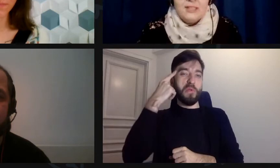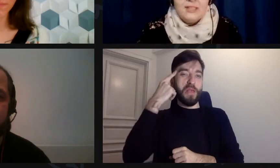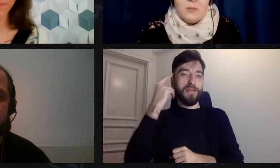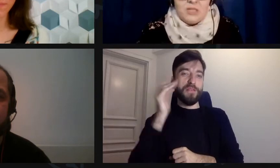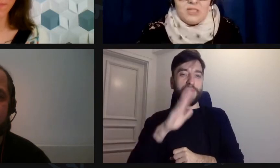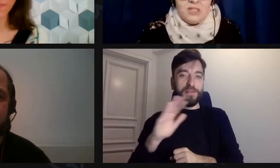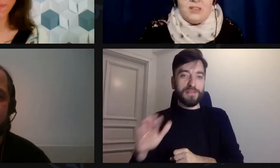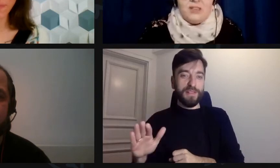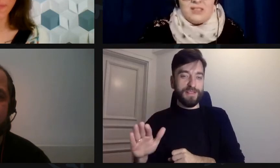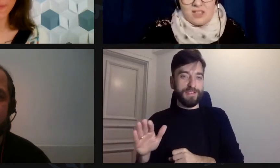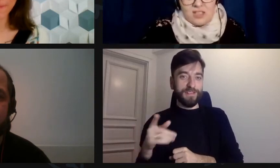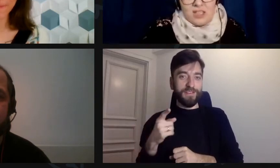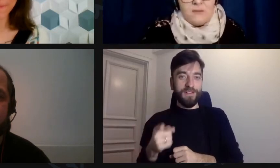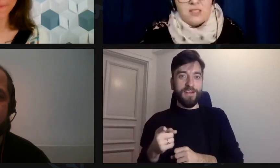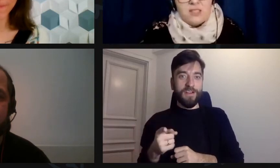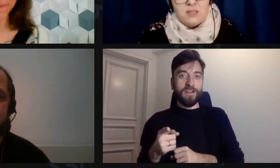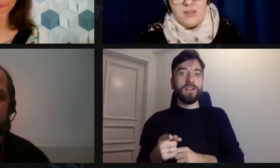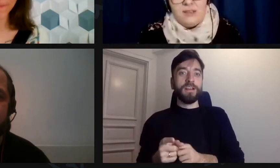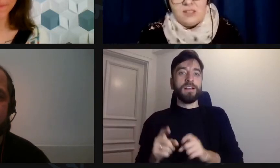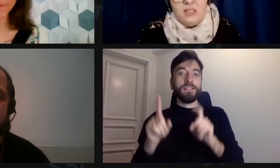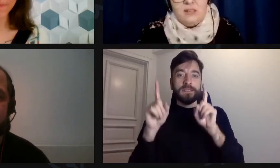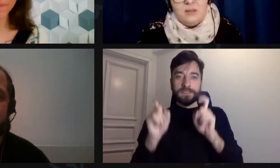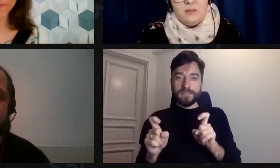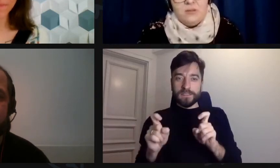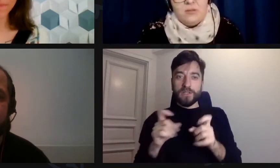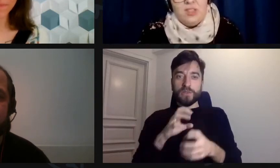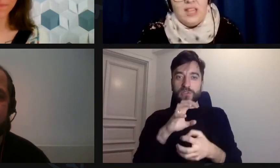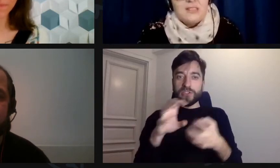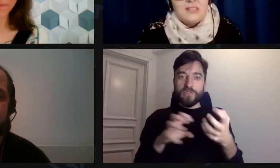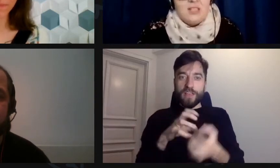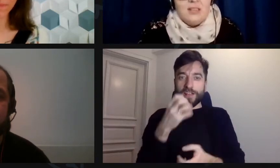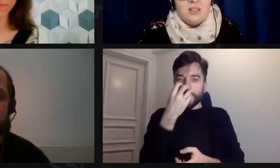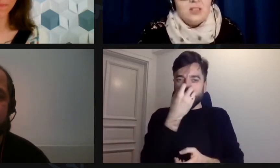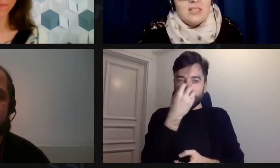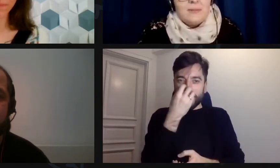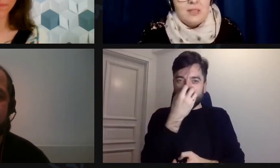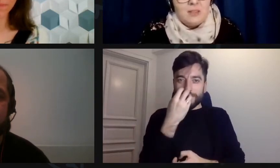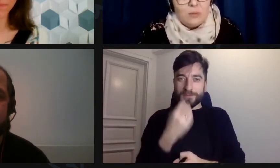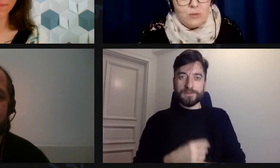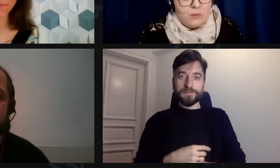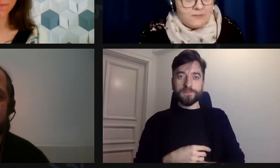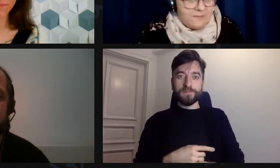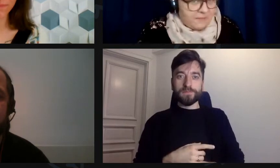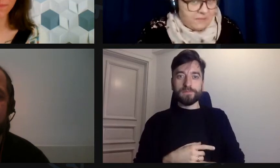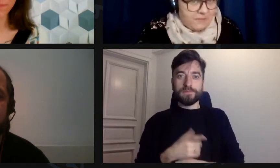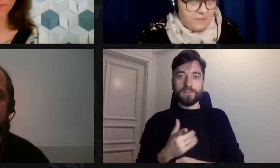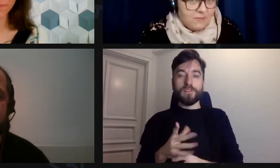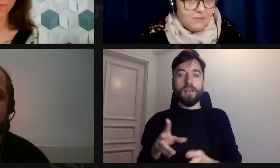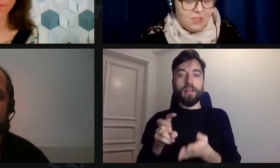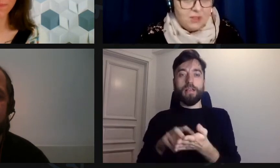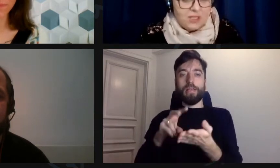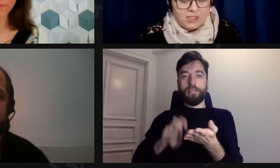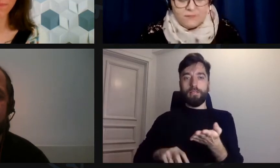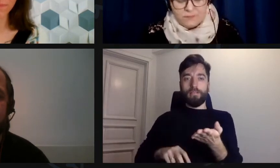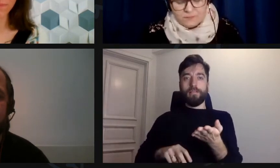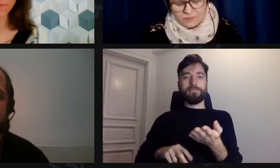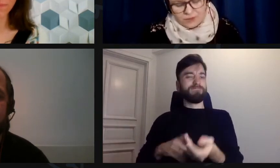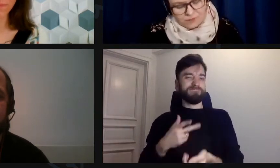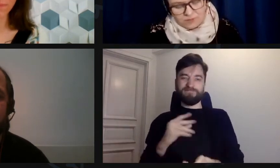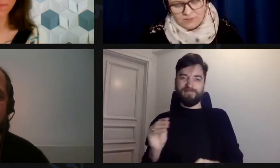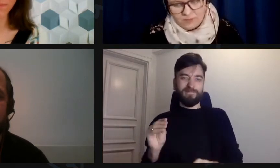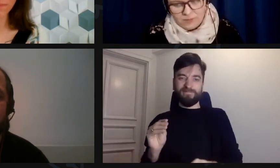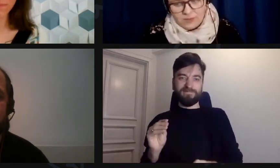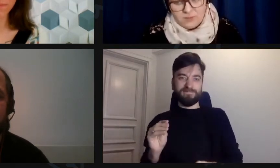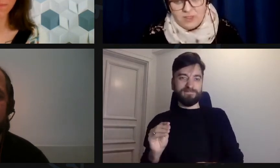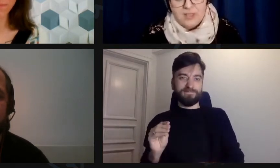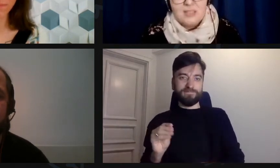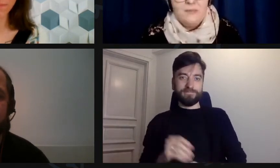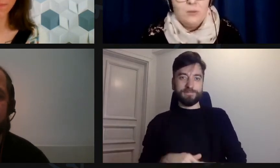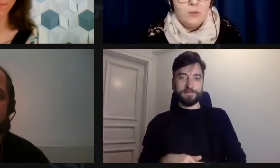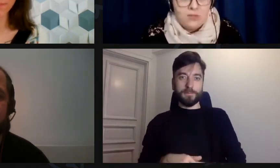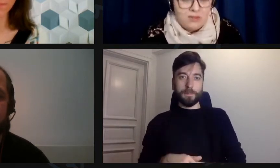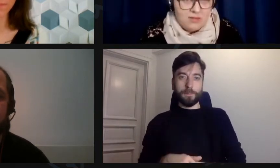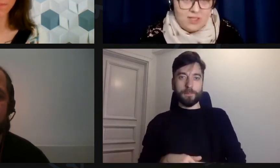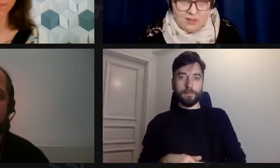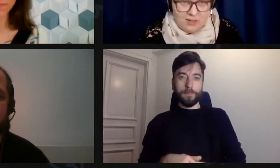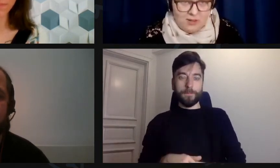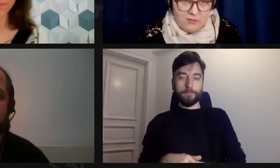W momencie kiedy zaczynają wkraczać w ten świat, to raczej one same nie rezygnują, tylko pogłębiają doznania cyrkowe.